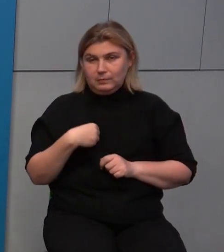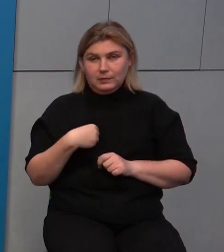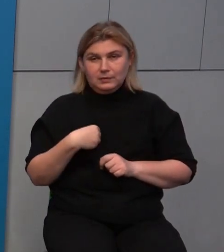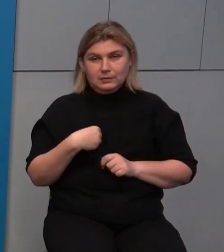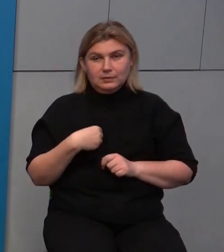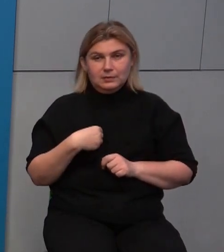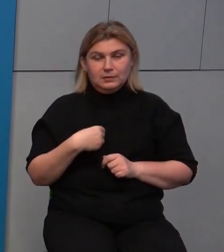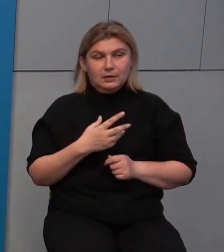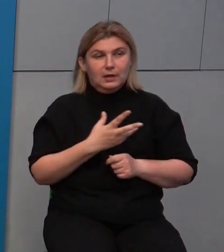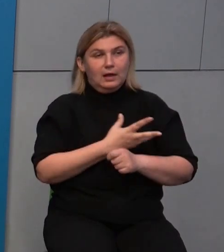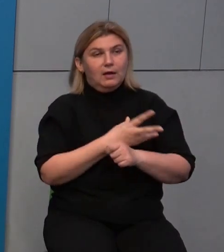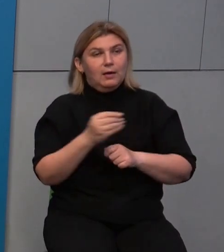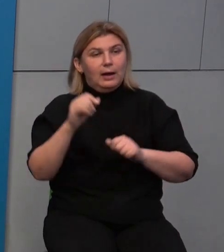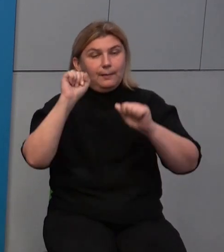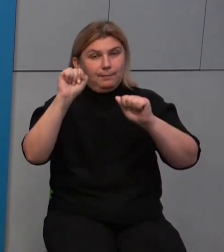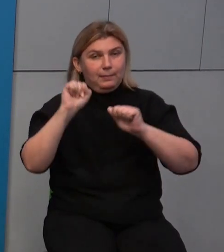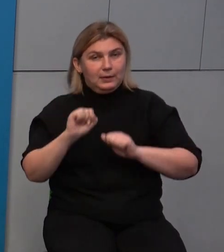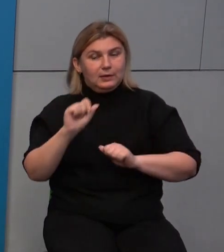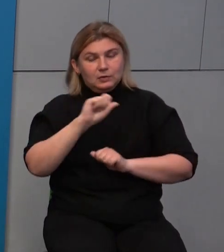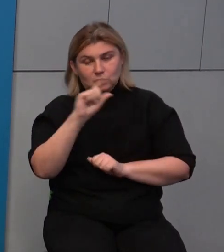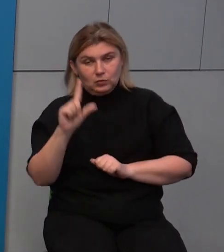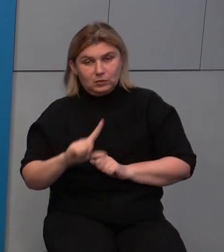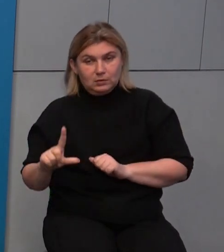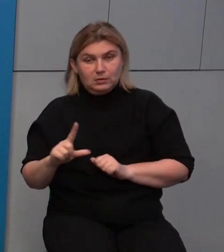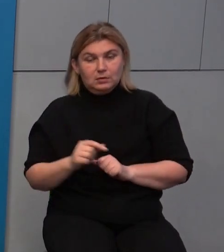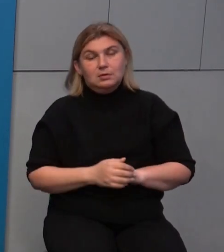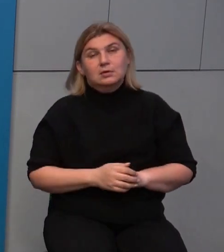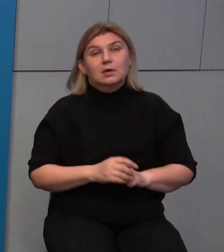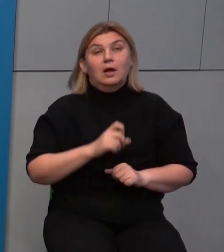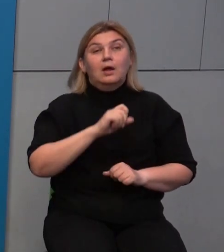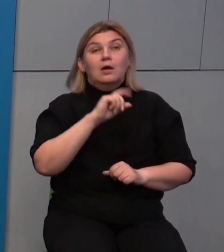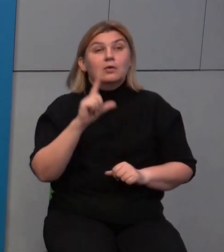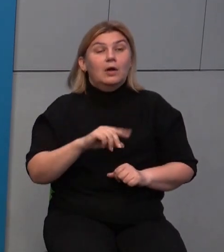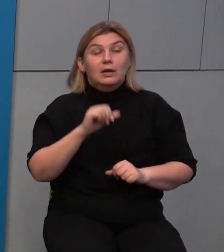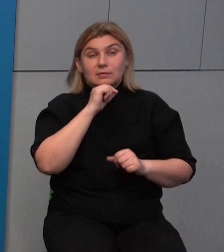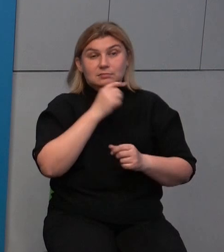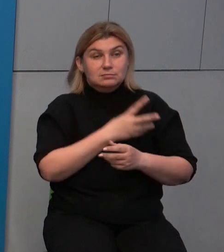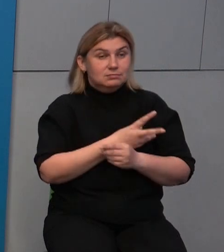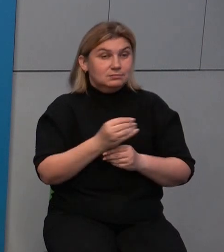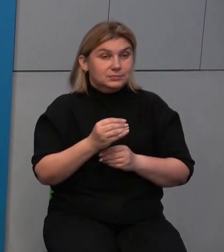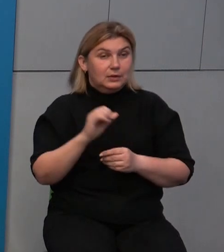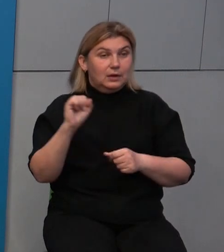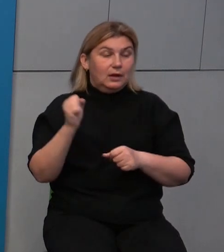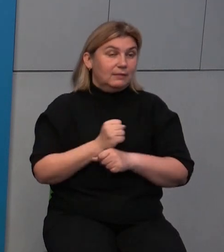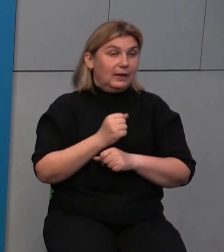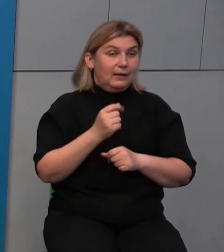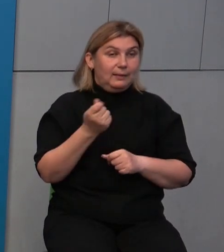wypłacić w banku złotówki i złotówki wydać, bo żadnej twardej waluty nie będzie,